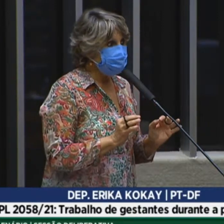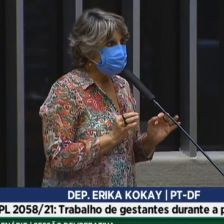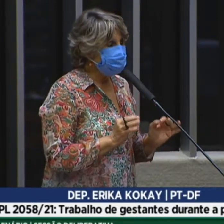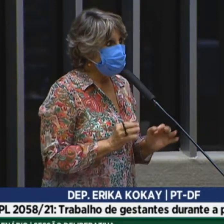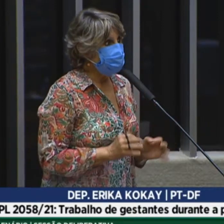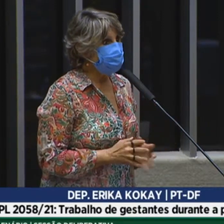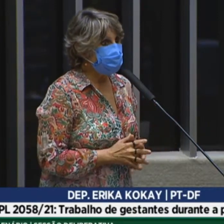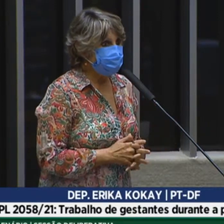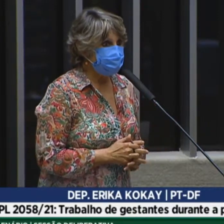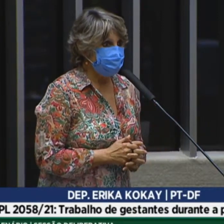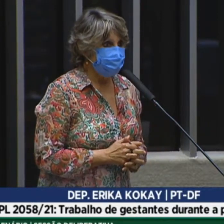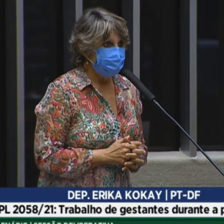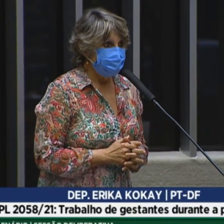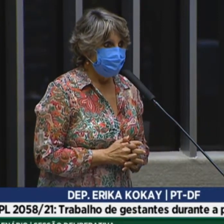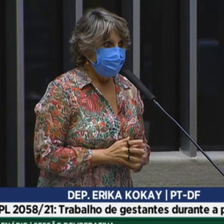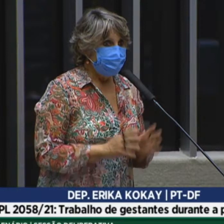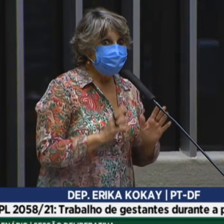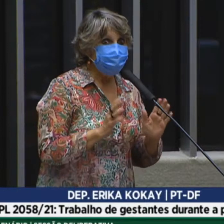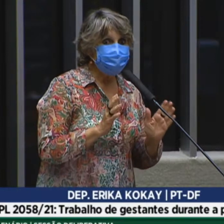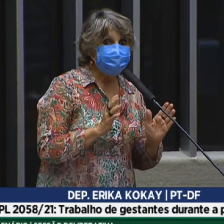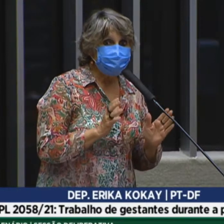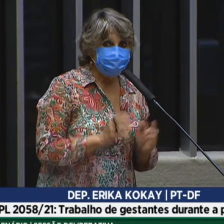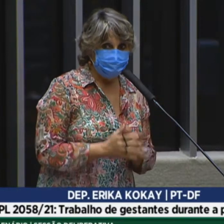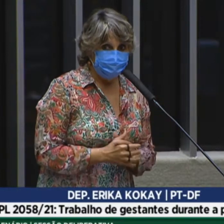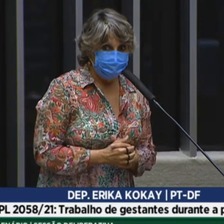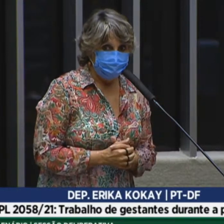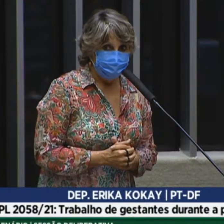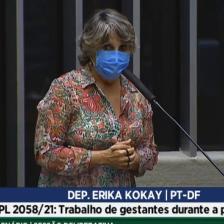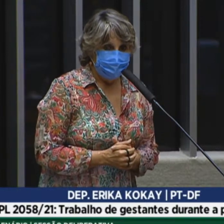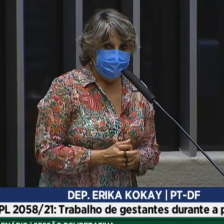E ESTÃO DETENTO O DIREITO DA SUA REMUNERAÇÃO EM DEFESA DA VIDA, FOI UM PROJETO DA DEPUTADA PERPÉTUA APROVADA